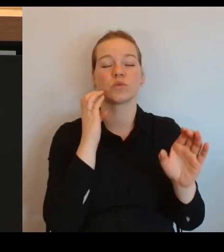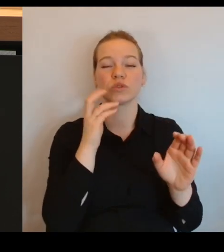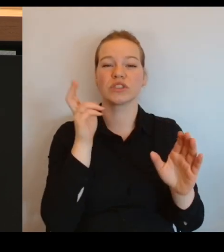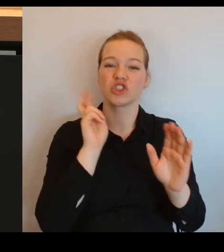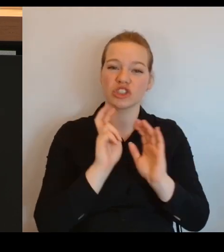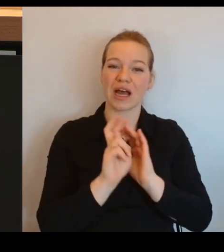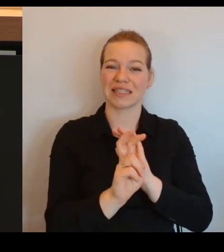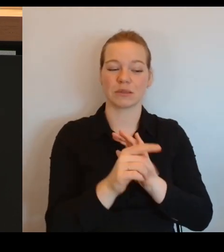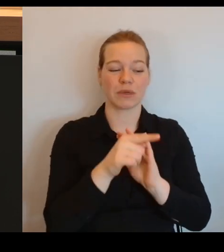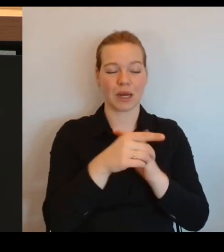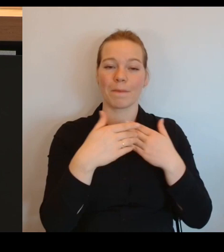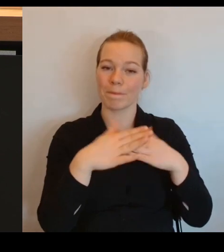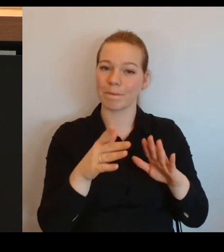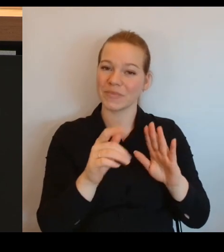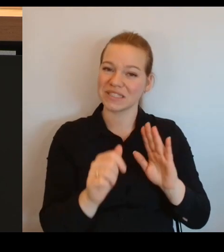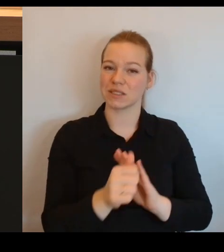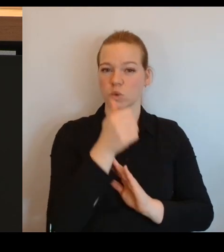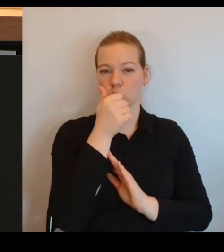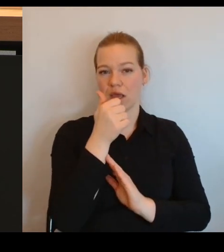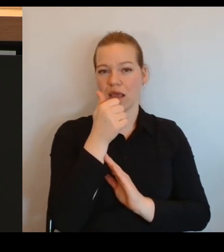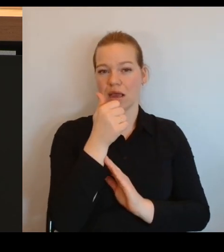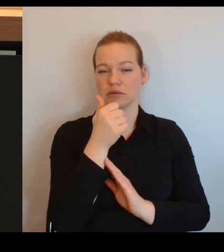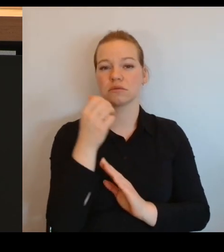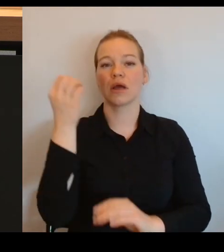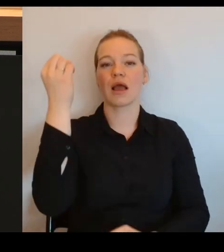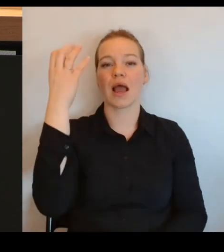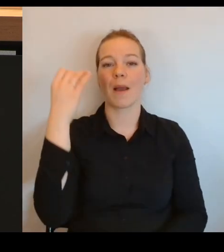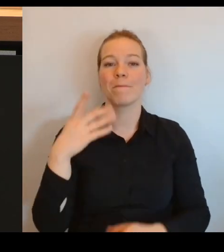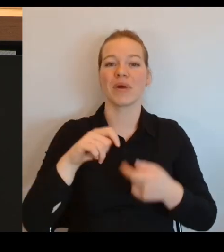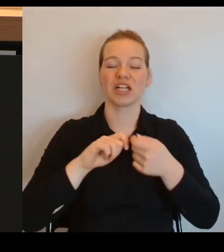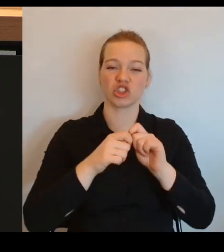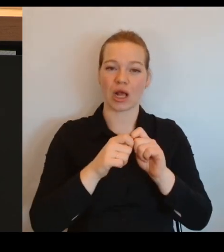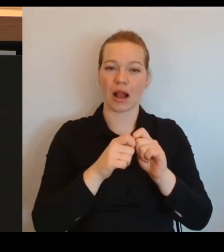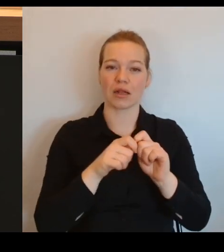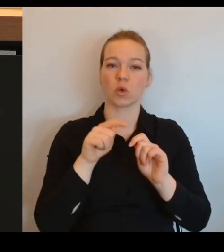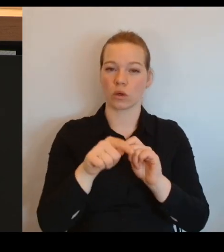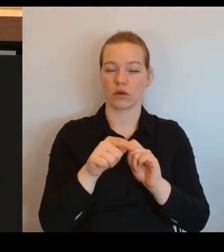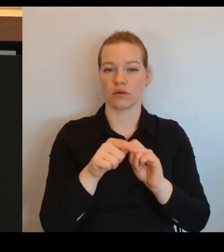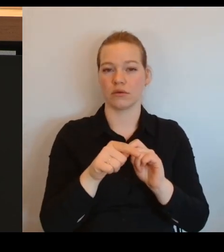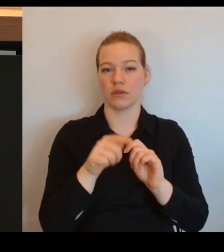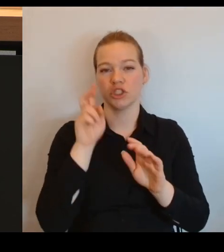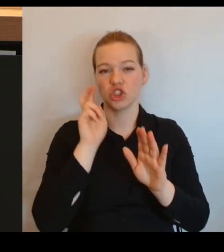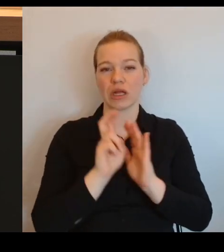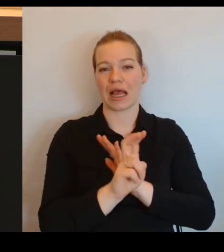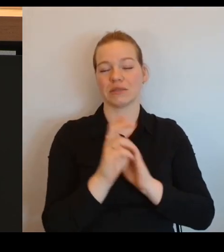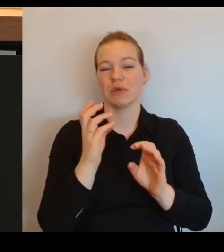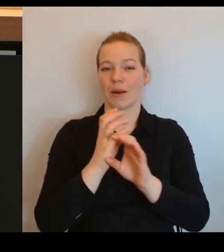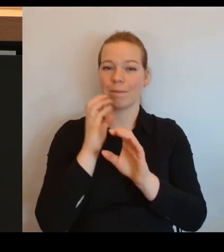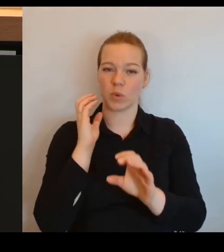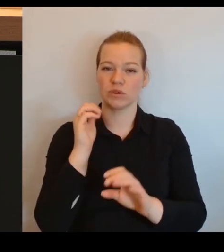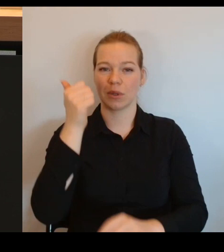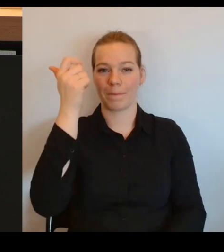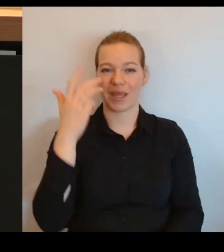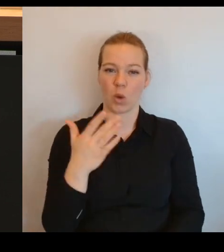Denn jeder Kilometer, den wir an Durchschnittsgeschwindigkeit dazu gewinnen, bedeutet 100 Fahrerinnen,